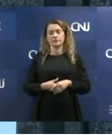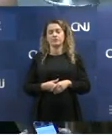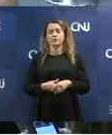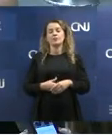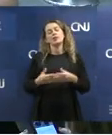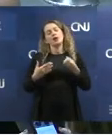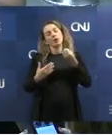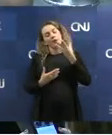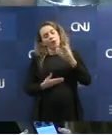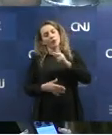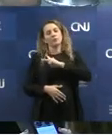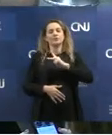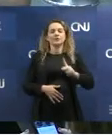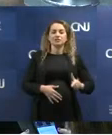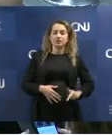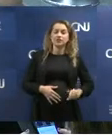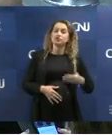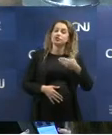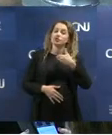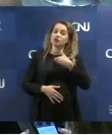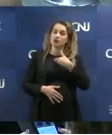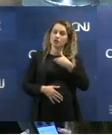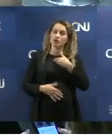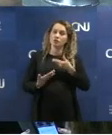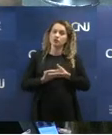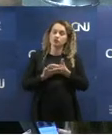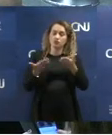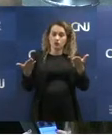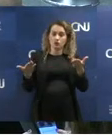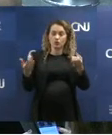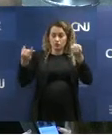Eu sou aqui um testemunho vivo de como papel